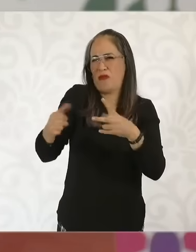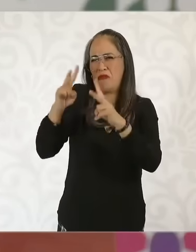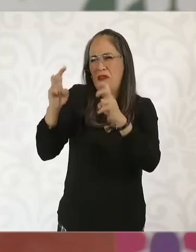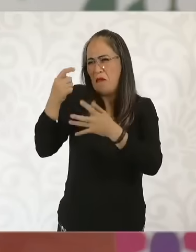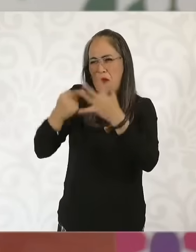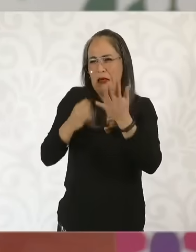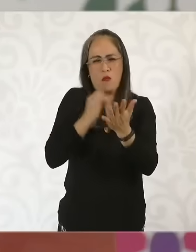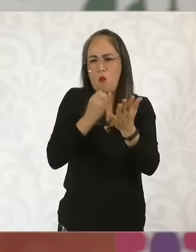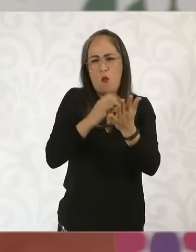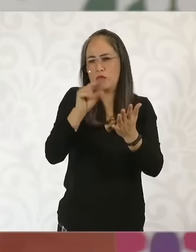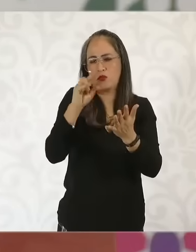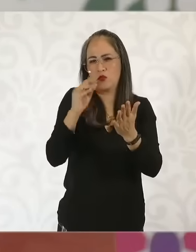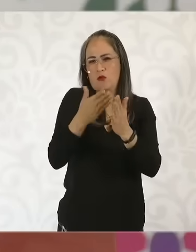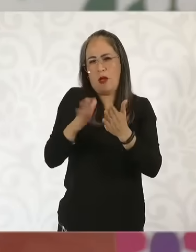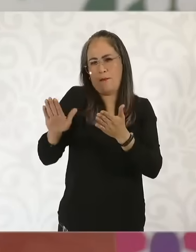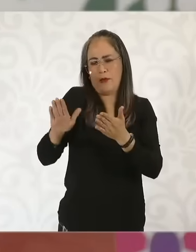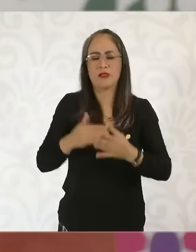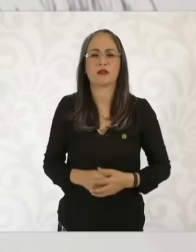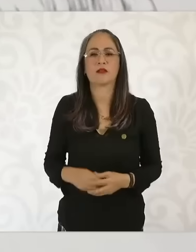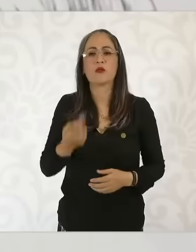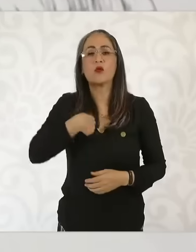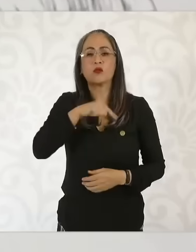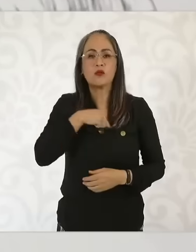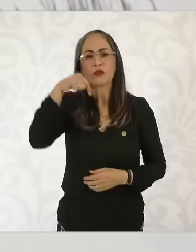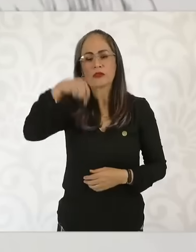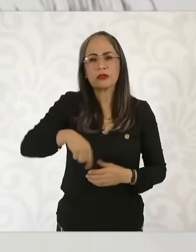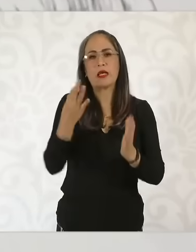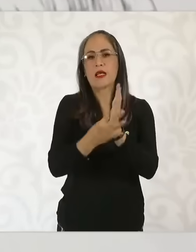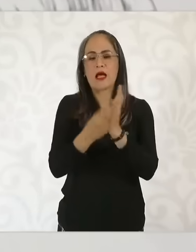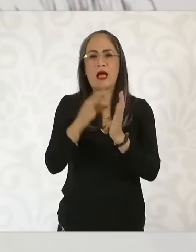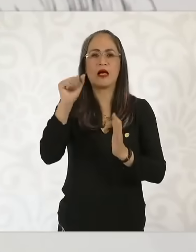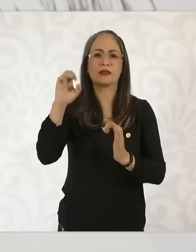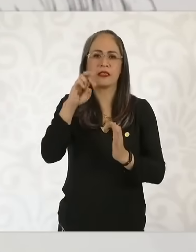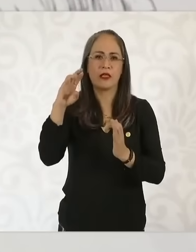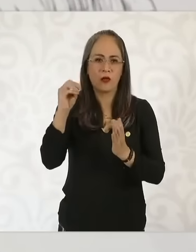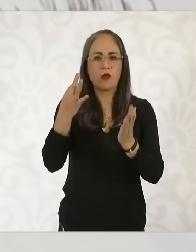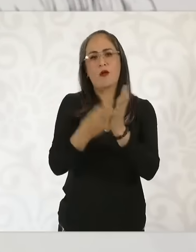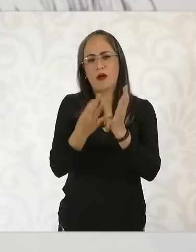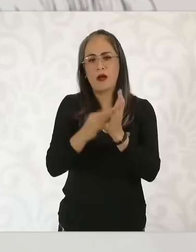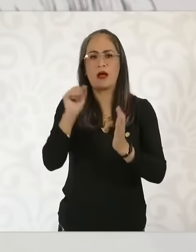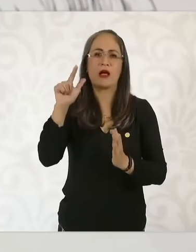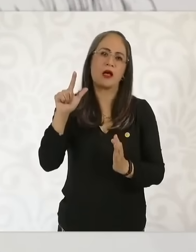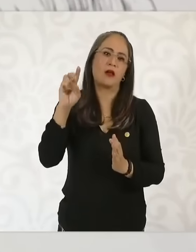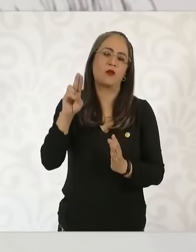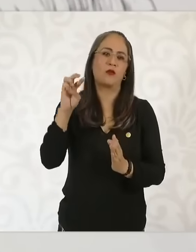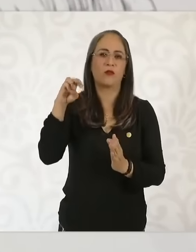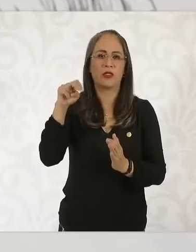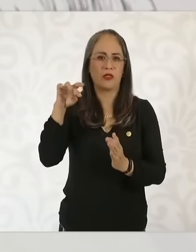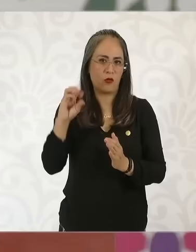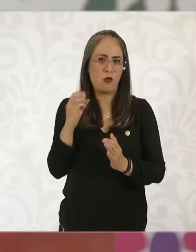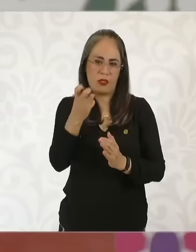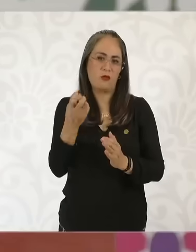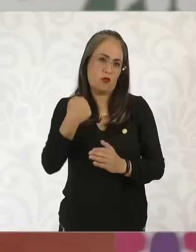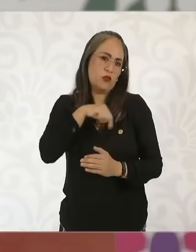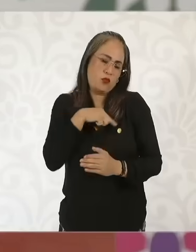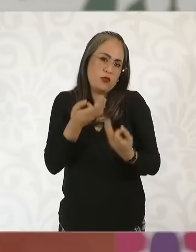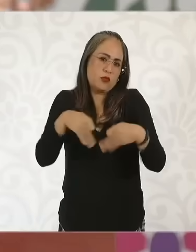y para nosotros pues es muy importante el tema del acero, el aluminio e y eh pues el tomate y